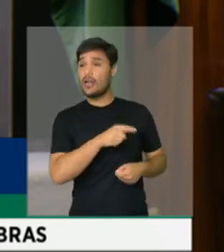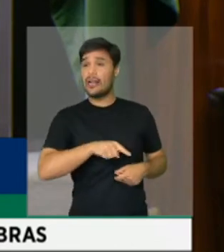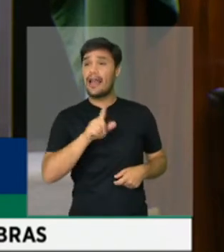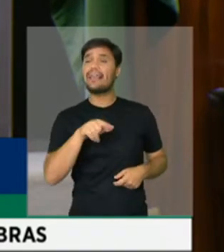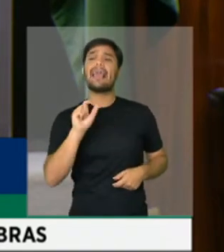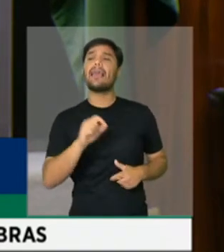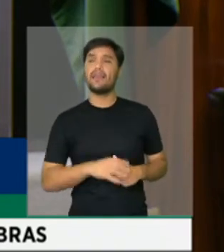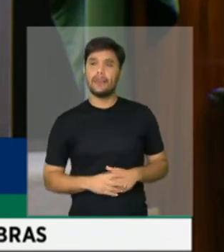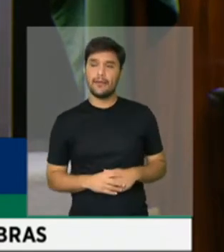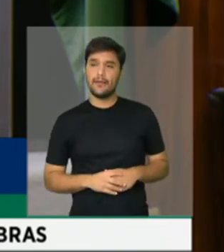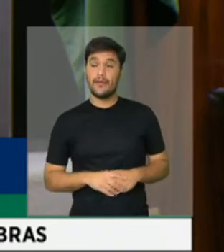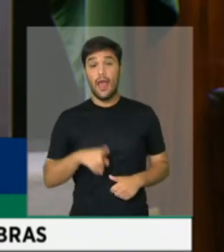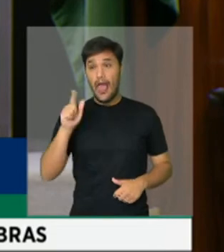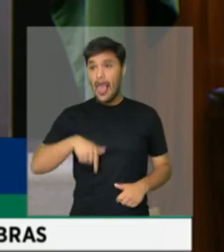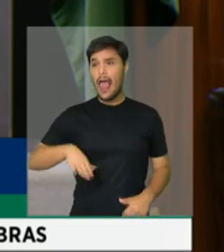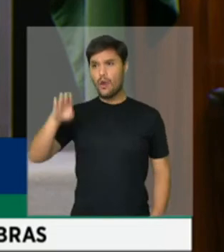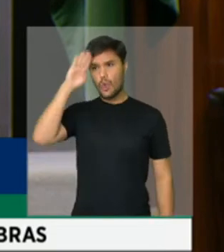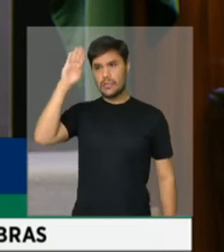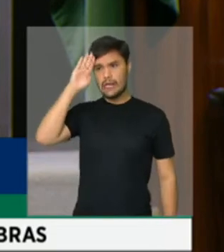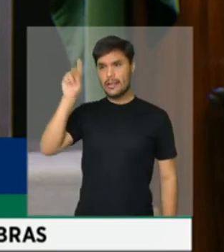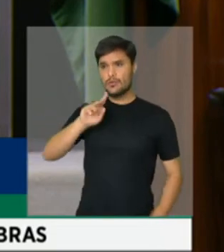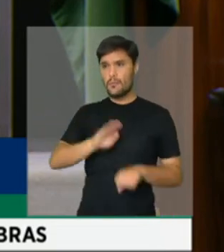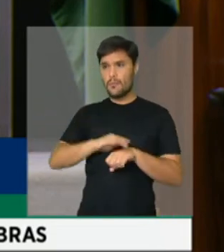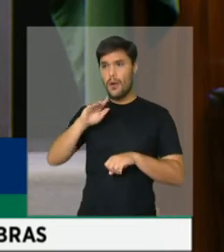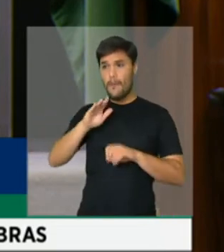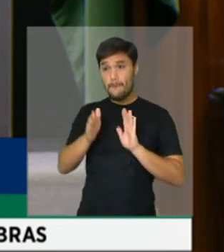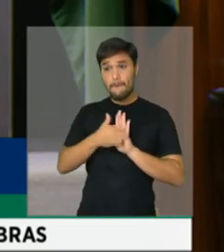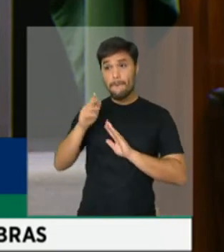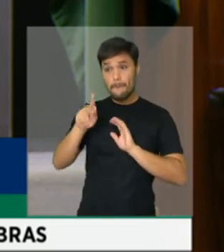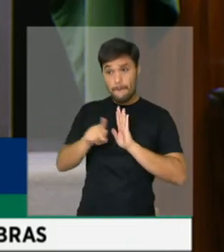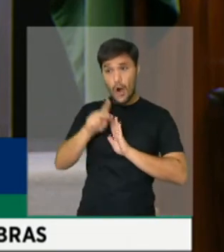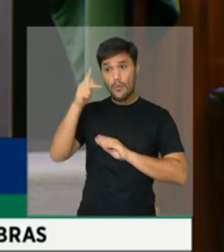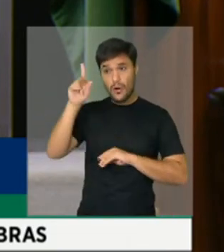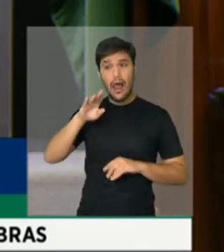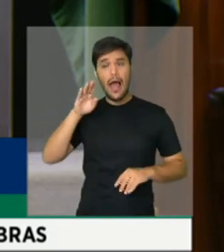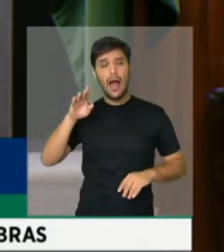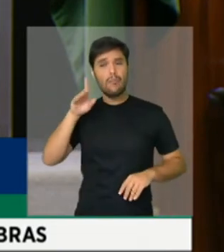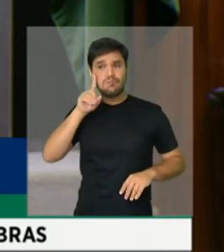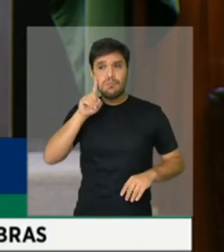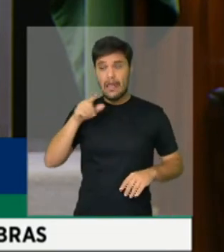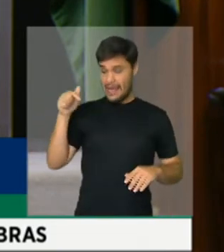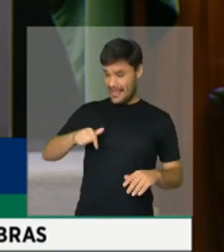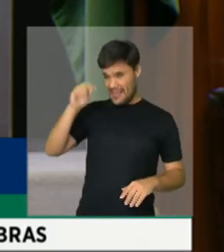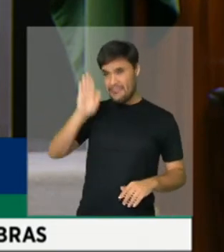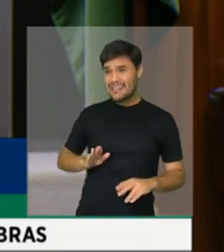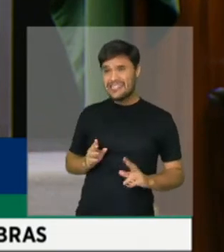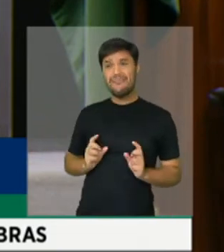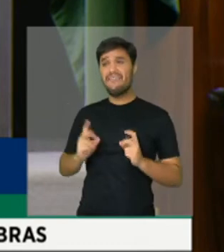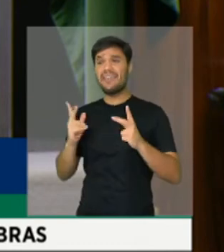DOS RIOS. O SISTEMA ELÉTRICO É TÃO ESTRATÉGICO GENTE QUE NOS ESTADOS UNIDOS QUEM TOMA CONTA DAS USINAS GERADORAS DE ENERGIA É QUEM É